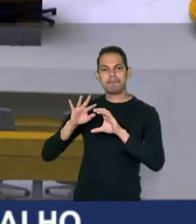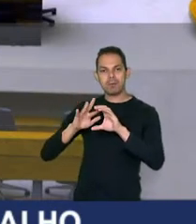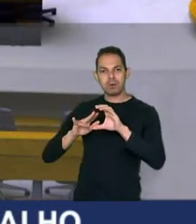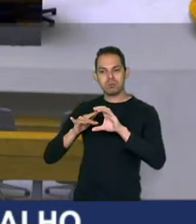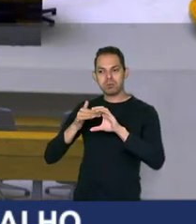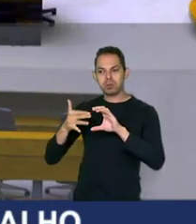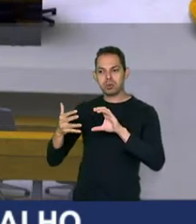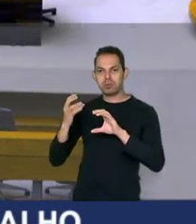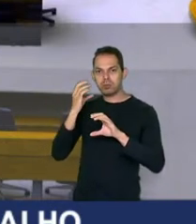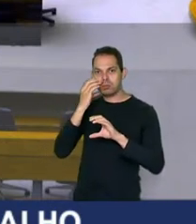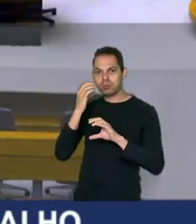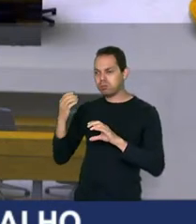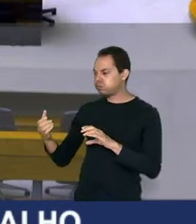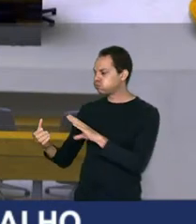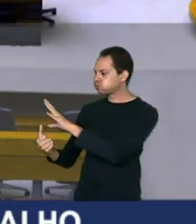O SEU CELULAR PARA ESTE